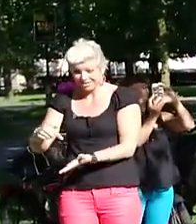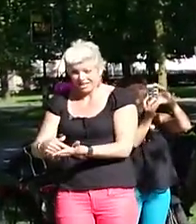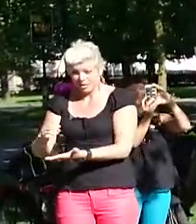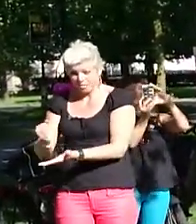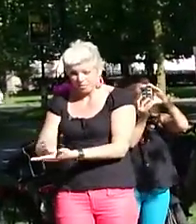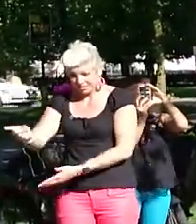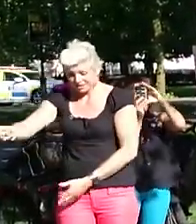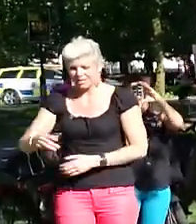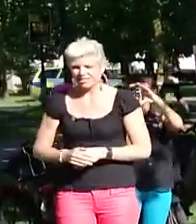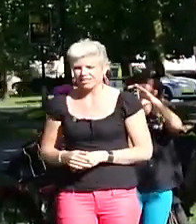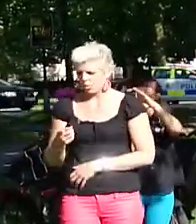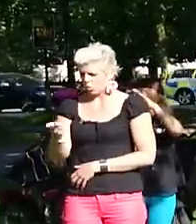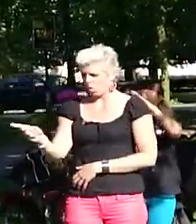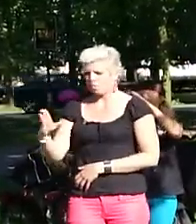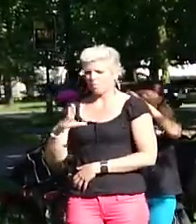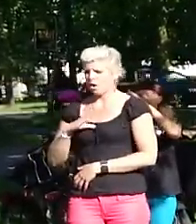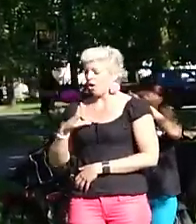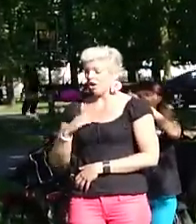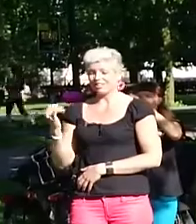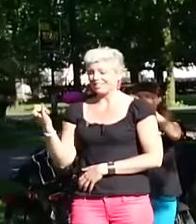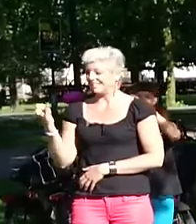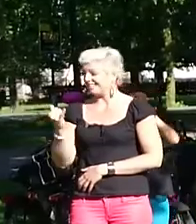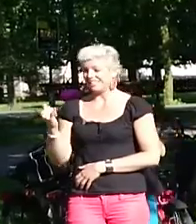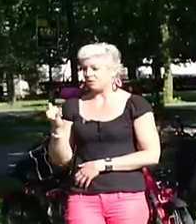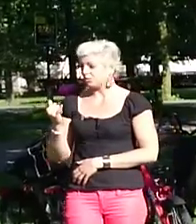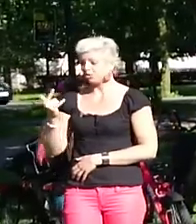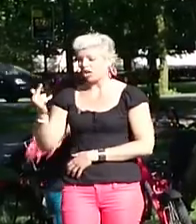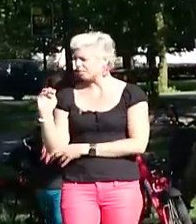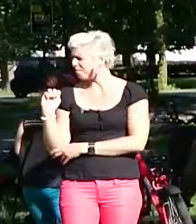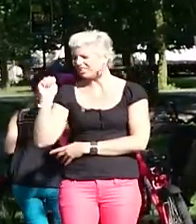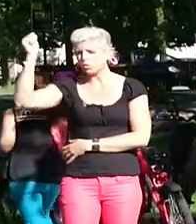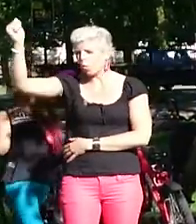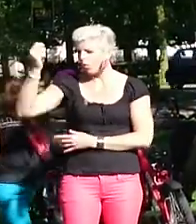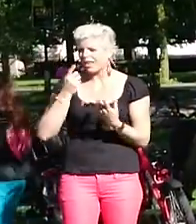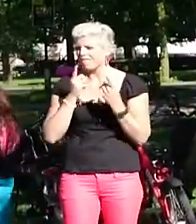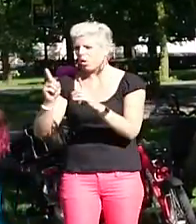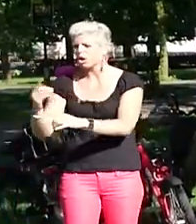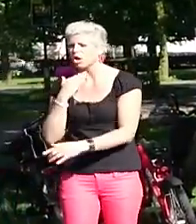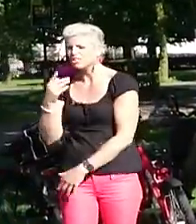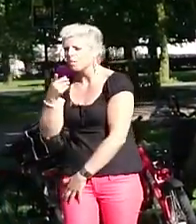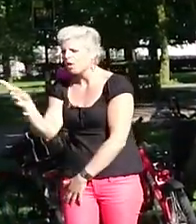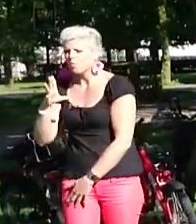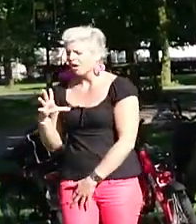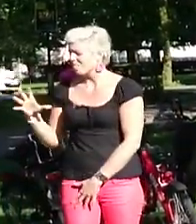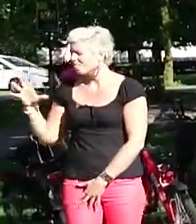Centern har tiotals miljoner i valfond. De har hur mycket pengar som helst,